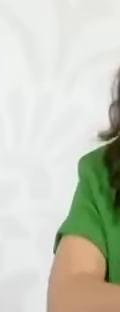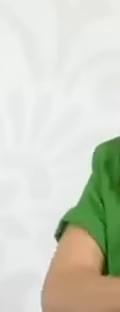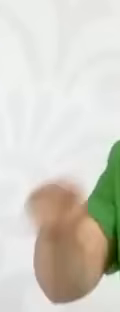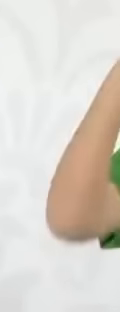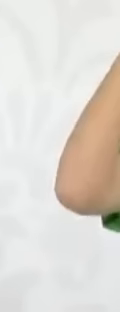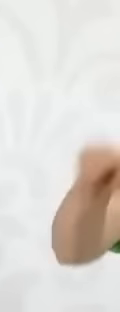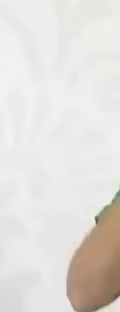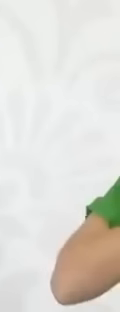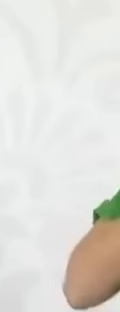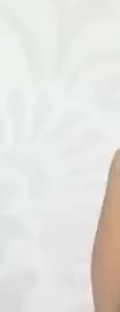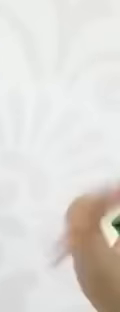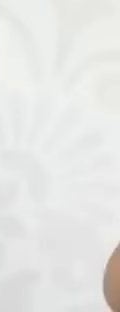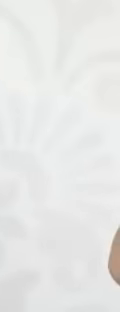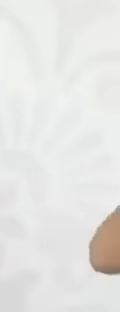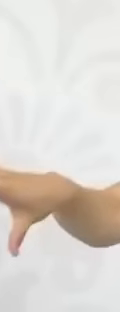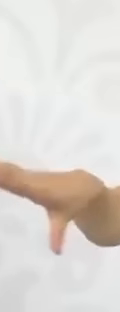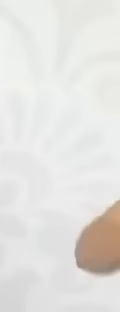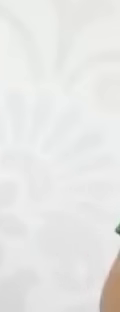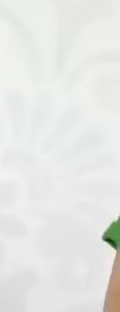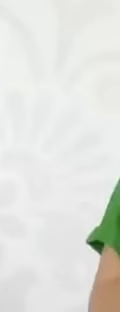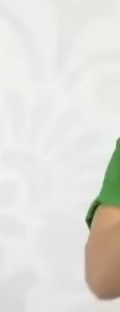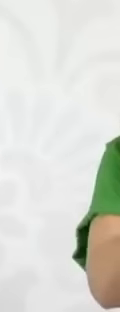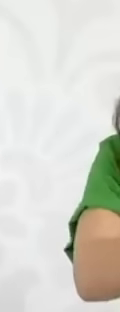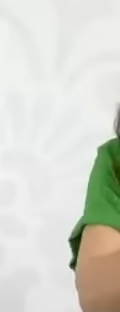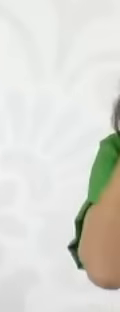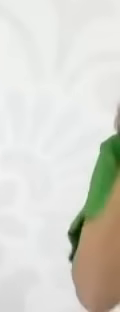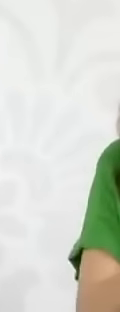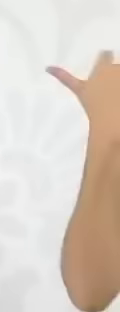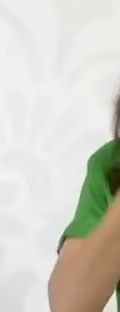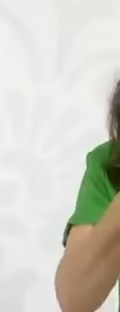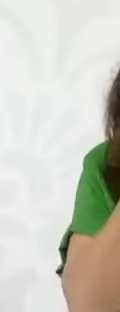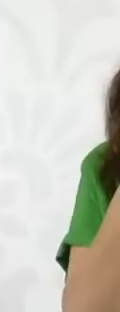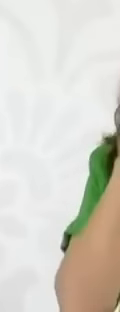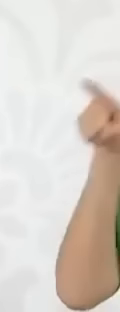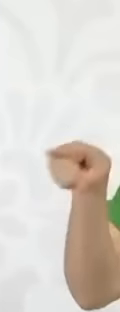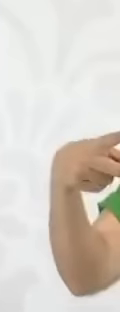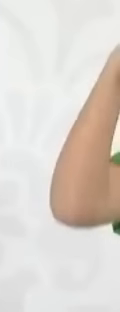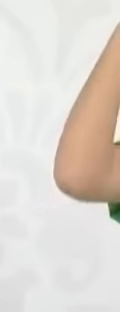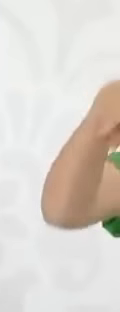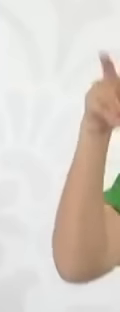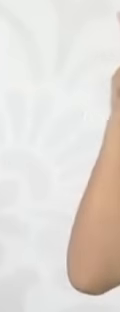que existe una supuesta envidia hacia Argentina y un deseo de los mexicanos por ser como ellos.